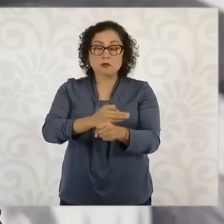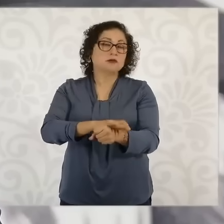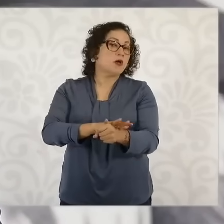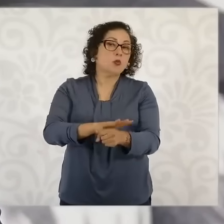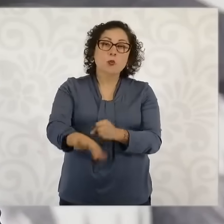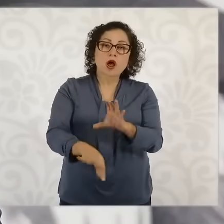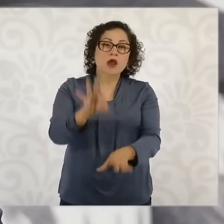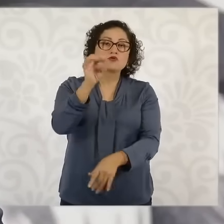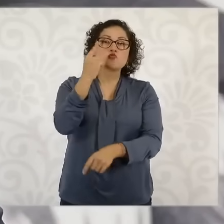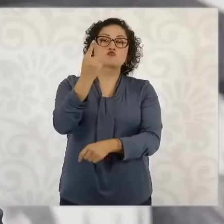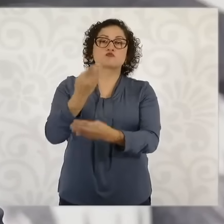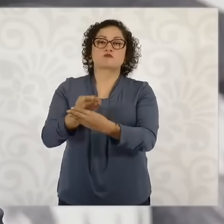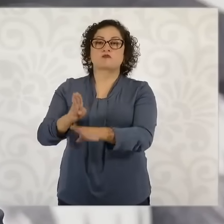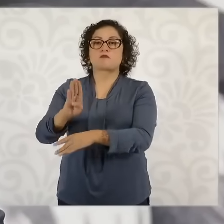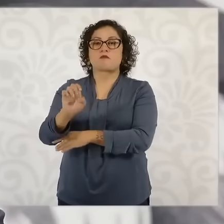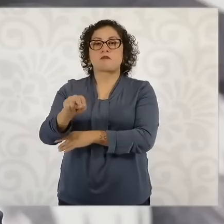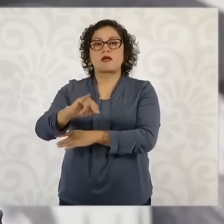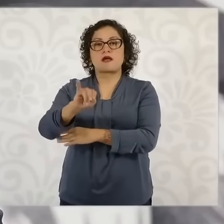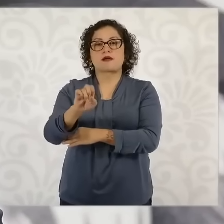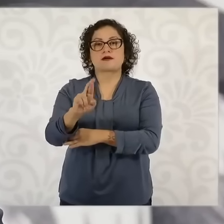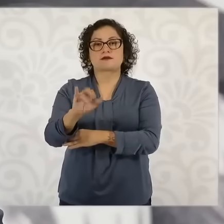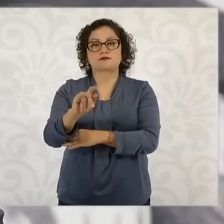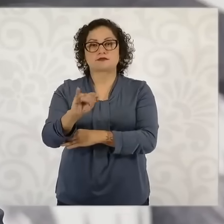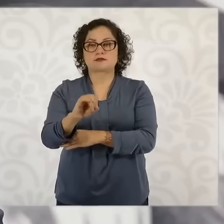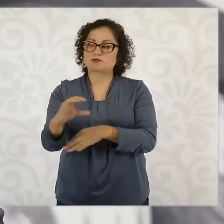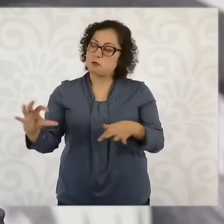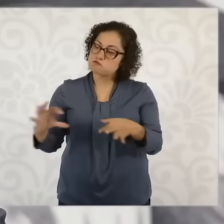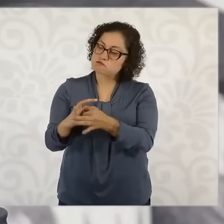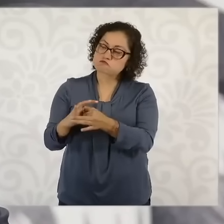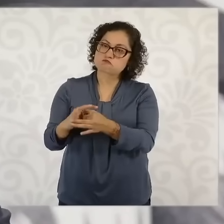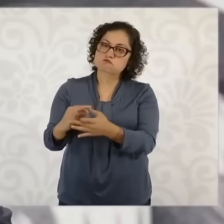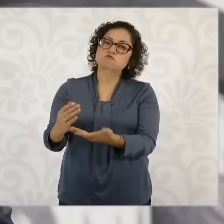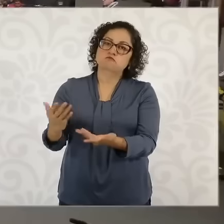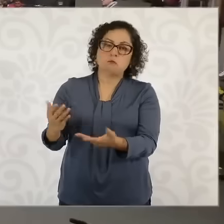y con lo cual trabajamos muy muy de la mano, de una manera muy firme y muy comprometida. Eh,